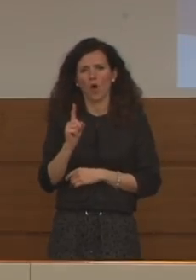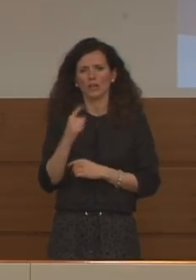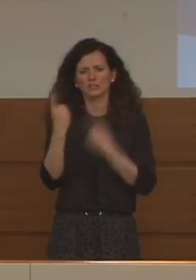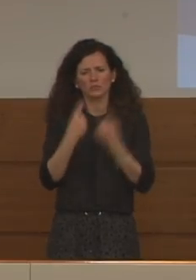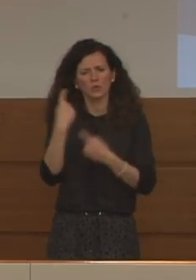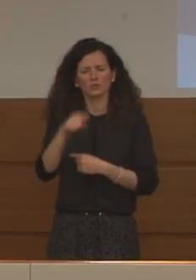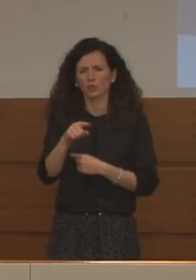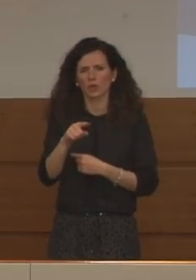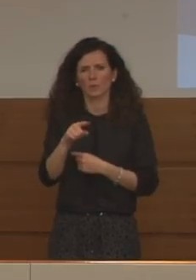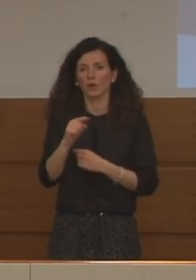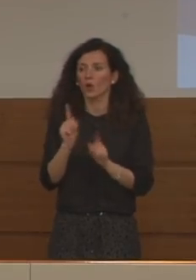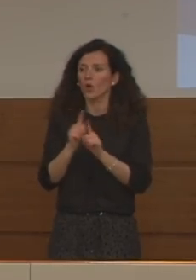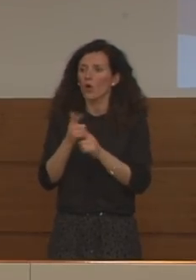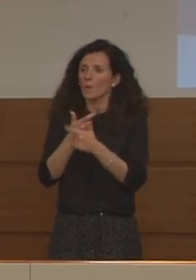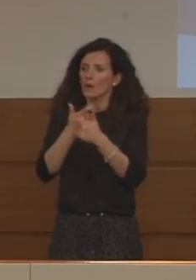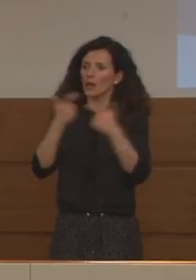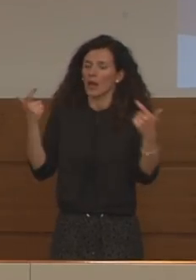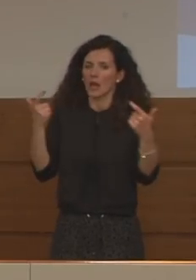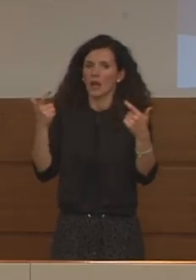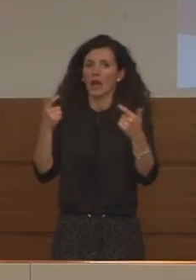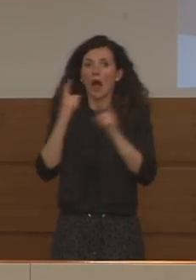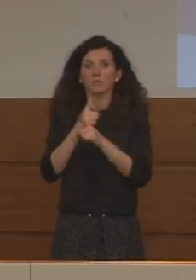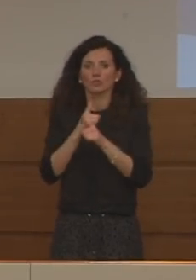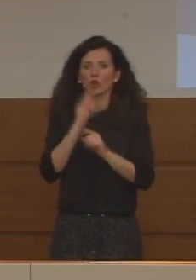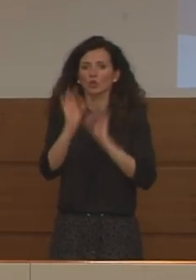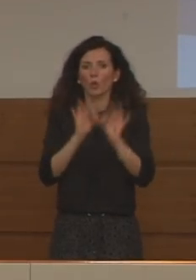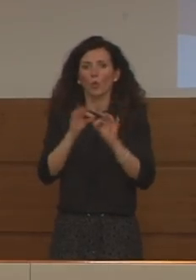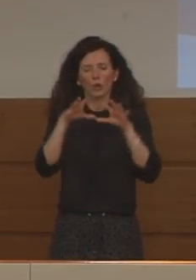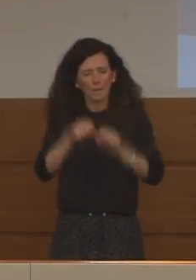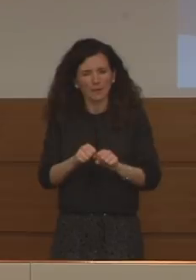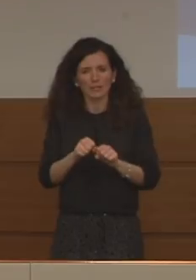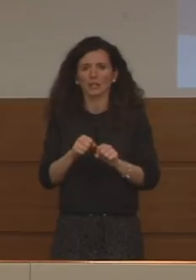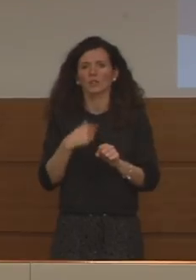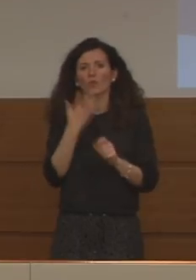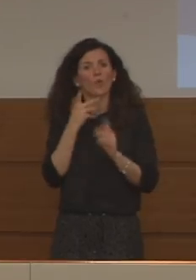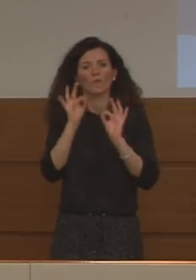intensità di cure piuttosto impegnativo.